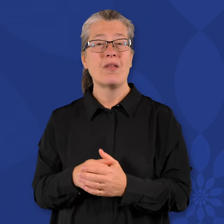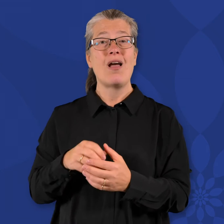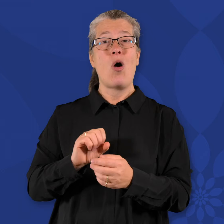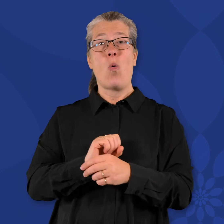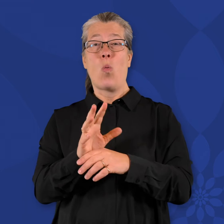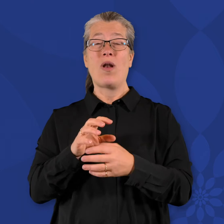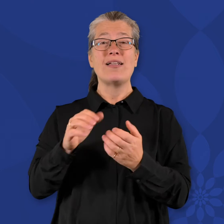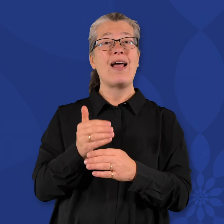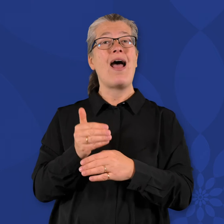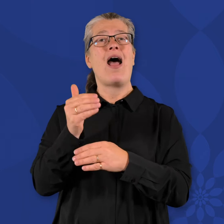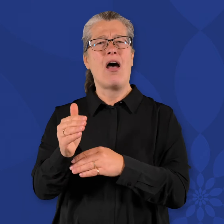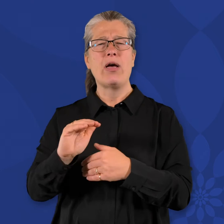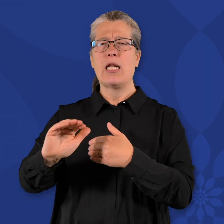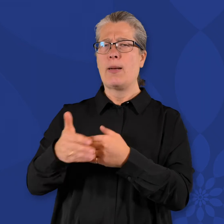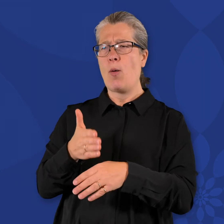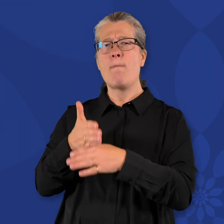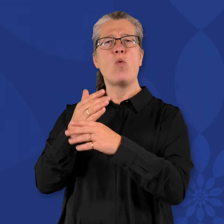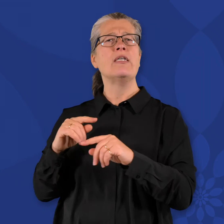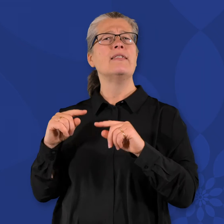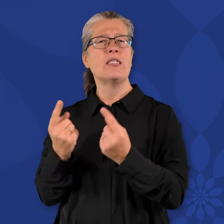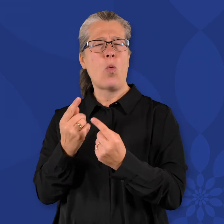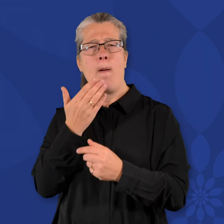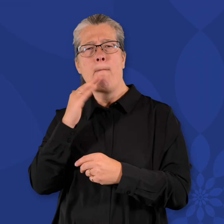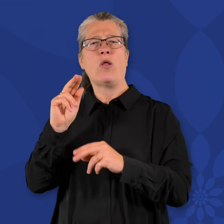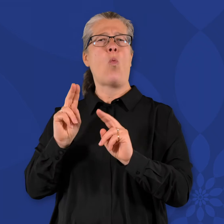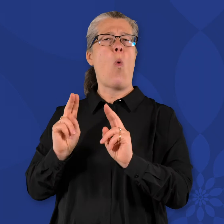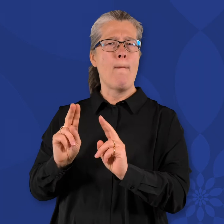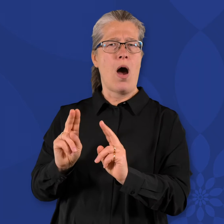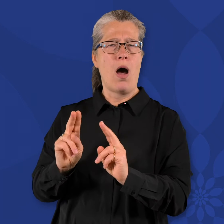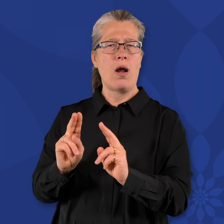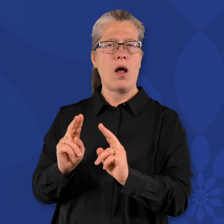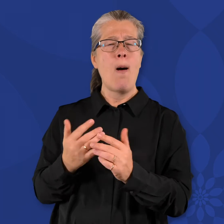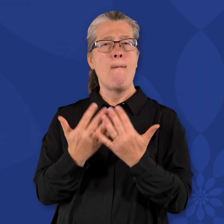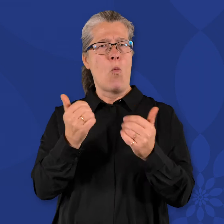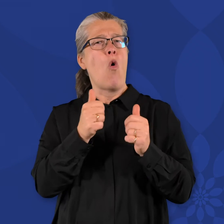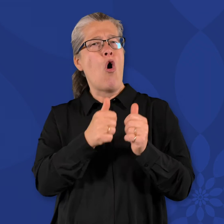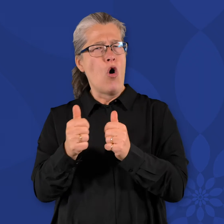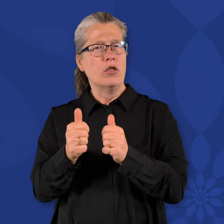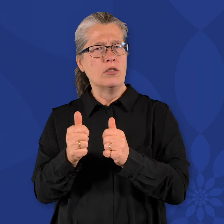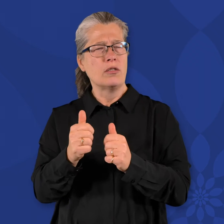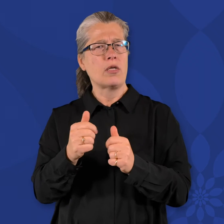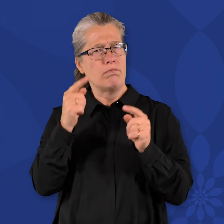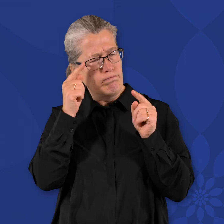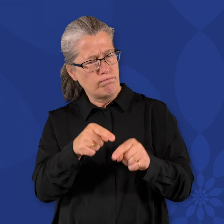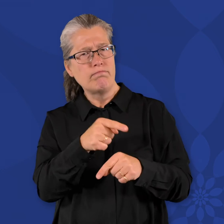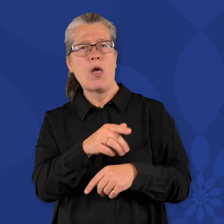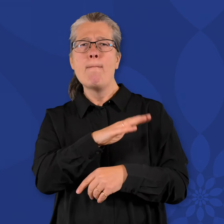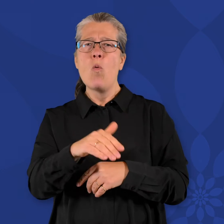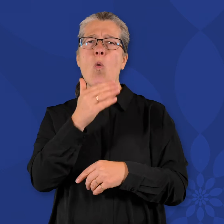Angående återhämtningen efter coronakrisen önskar många att barn och ungdomar ska få stöd, -